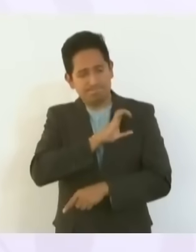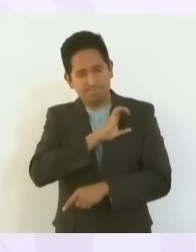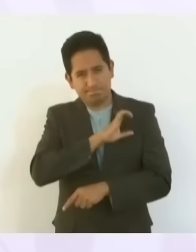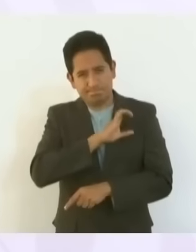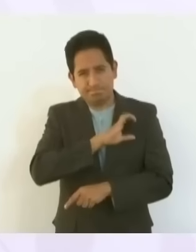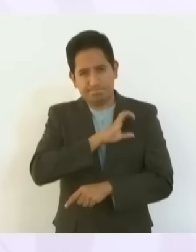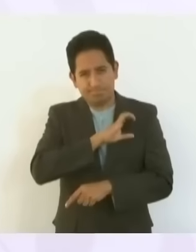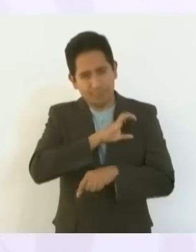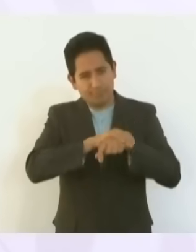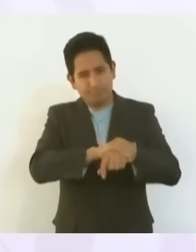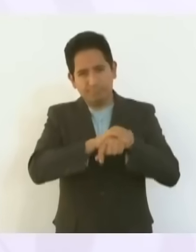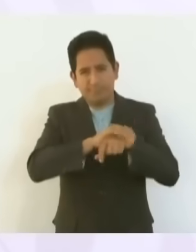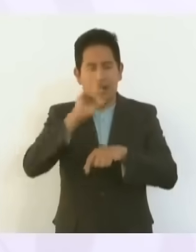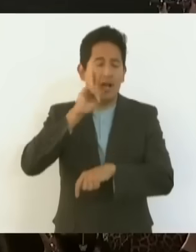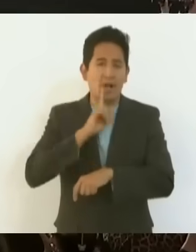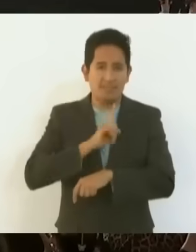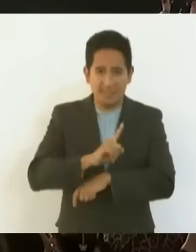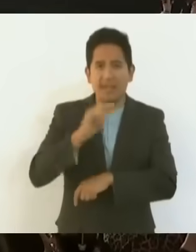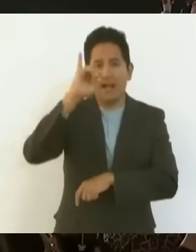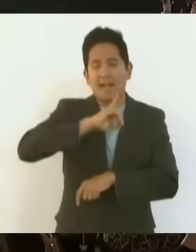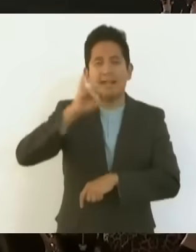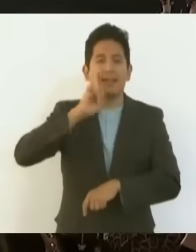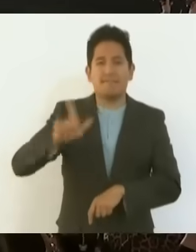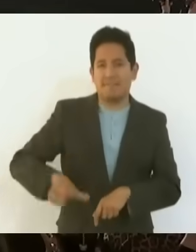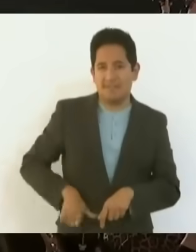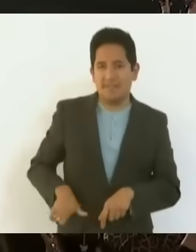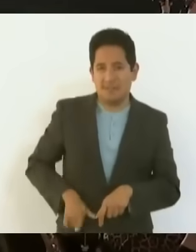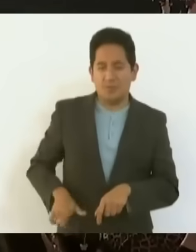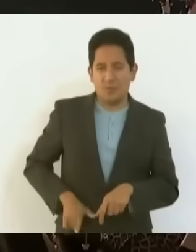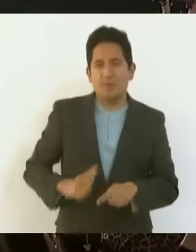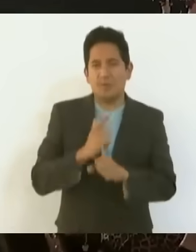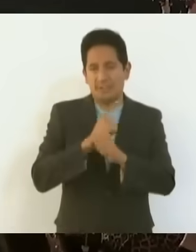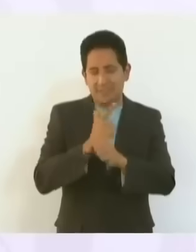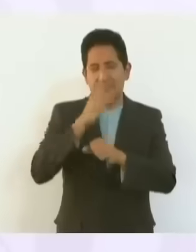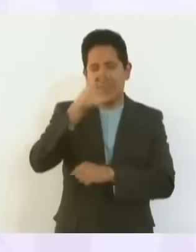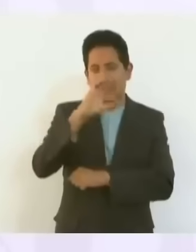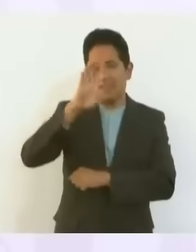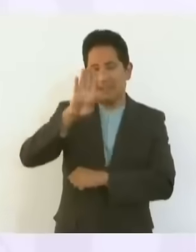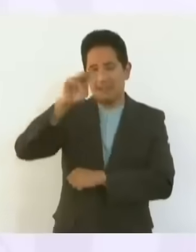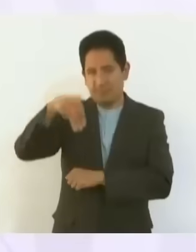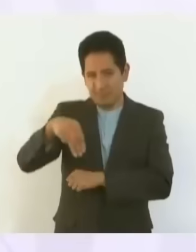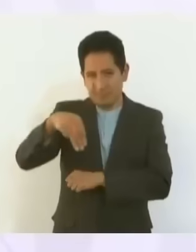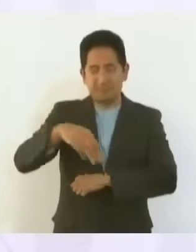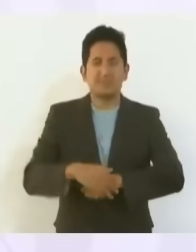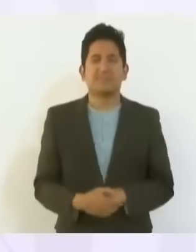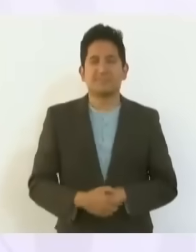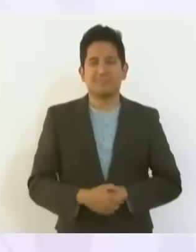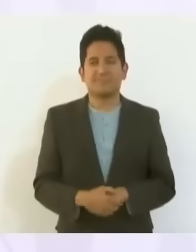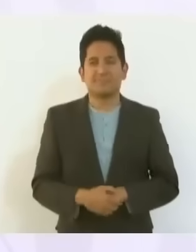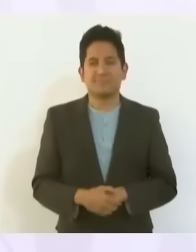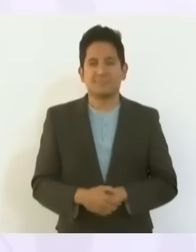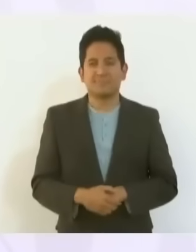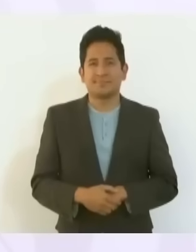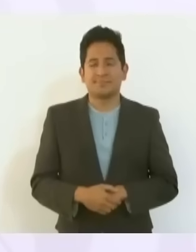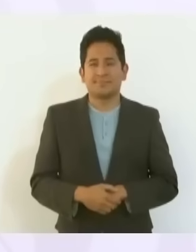amiga jefa de gobierno de la Ciudad de México, Clara Brugada Molina. [Aplausos]